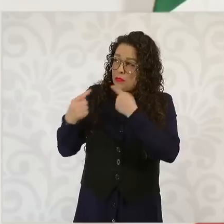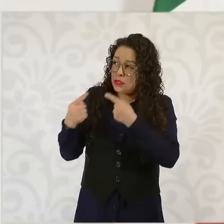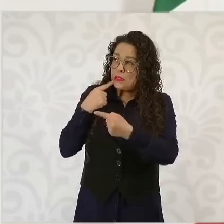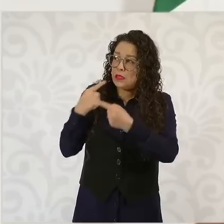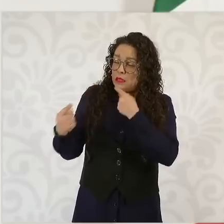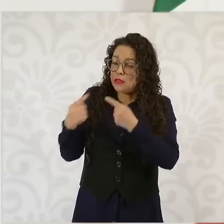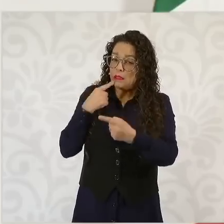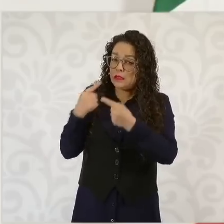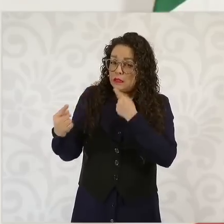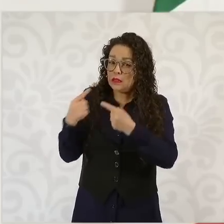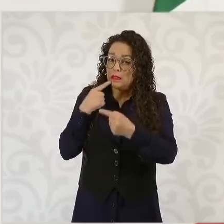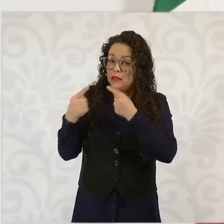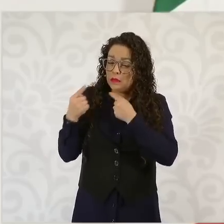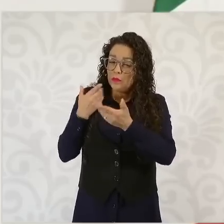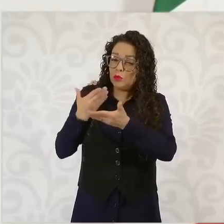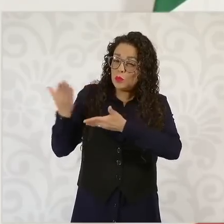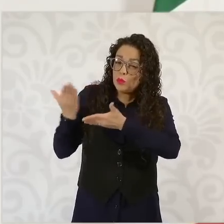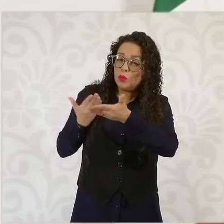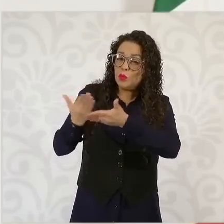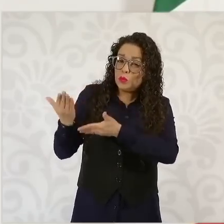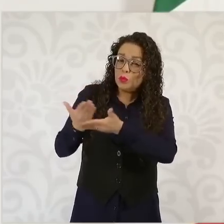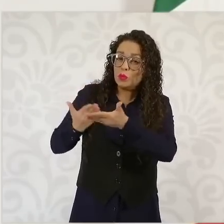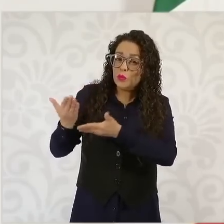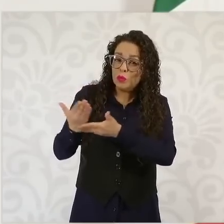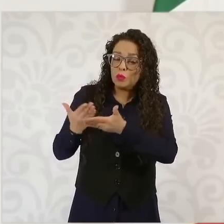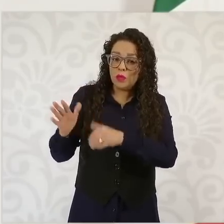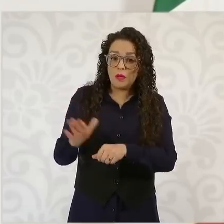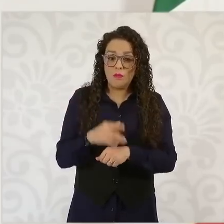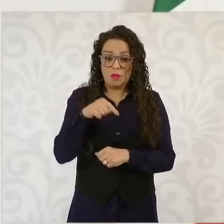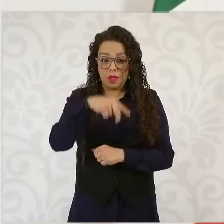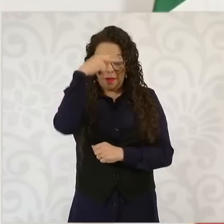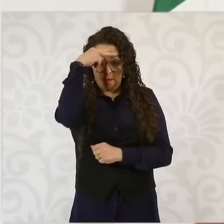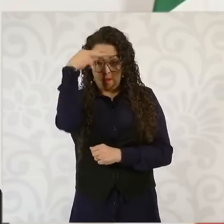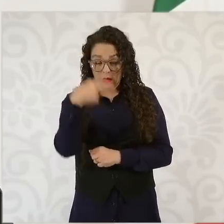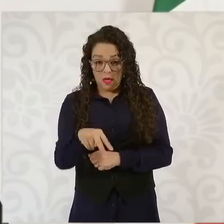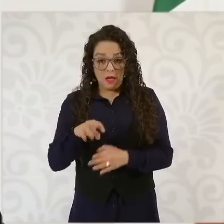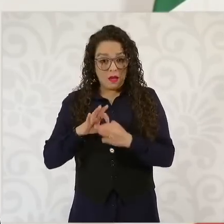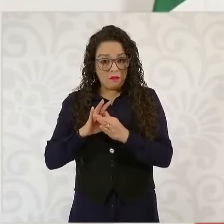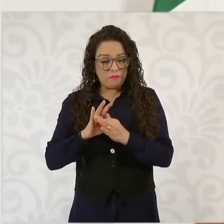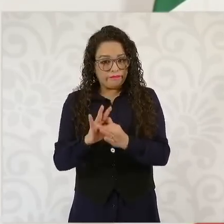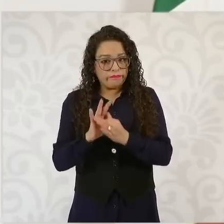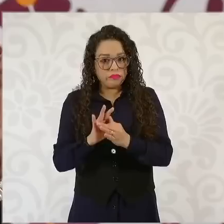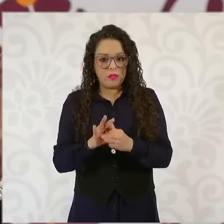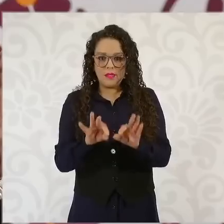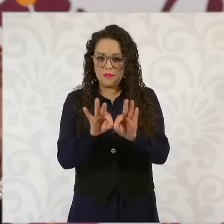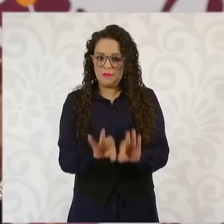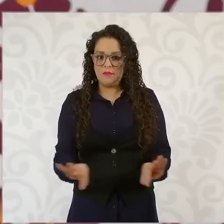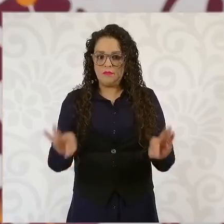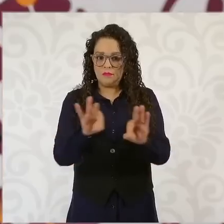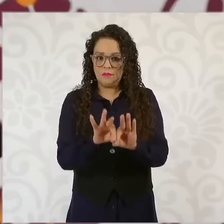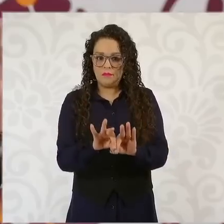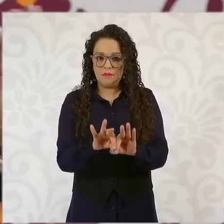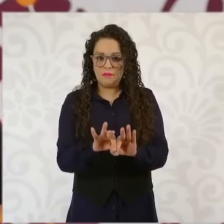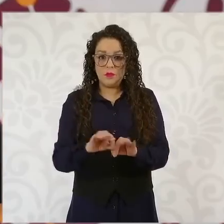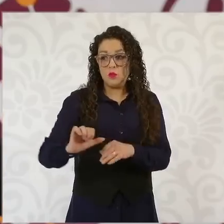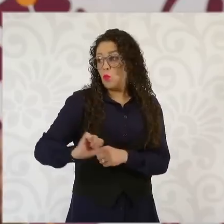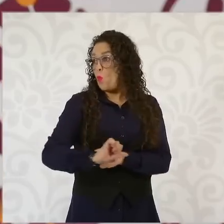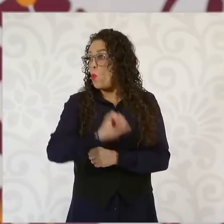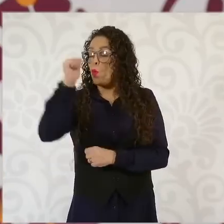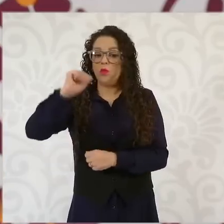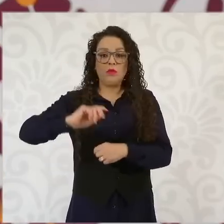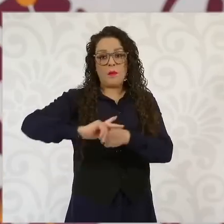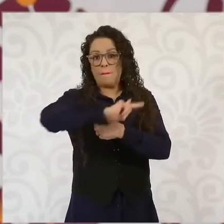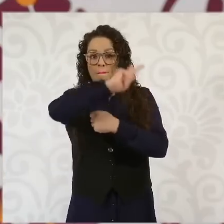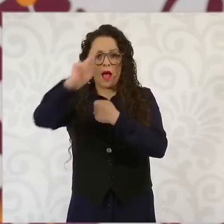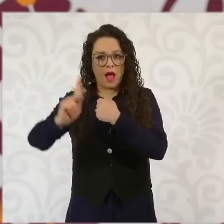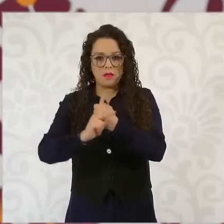les acabo de decir la integración con México es excepcional no hay ningún otro país ni Canadá